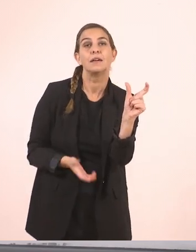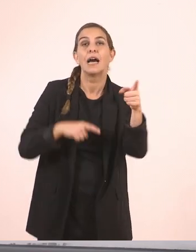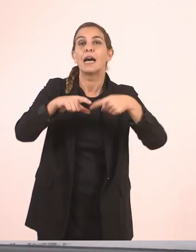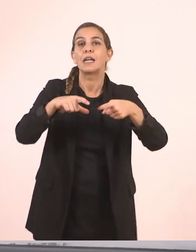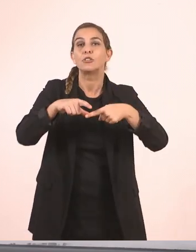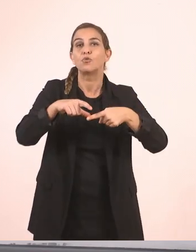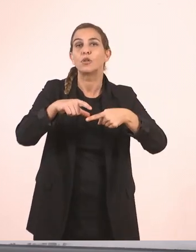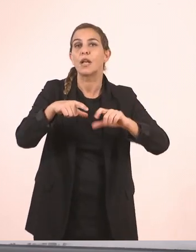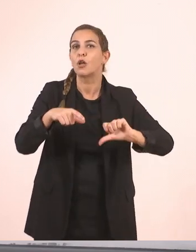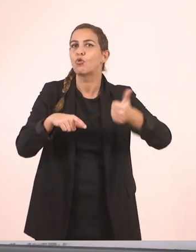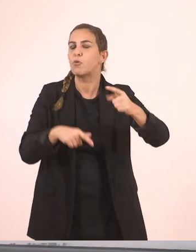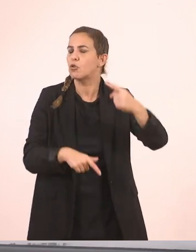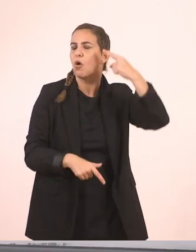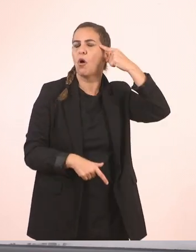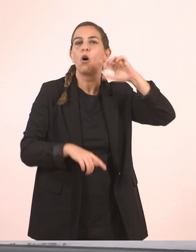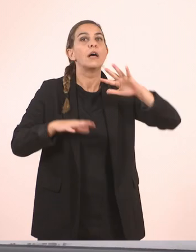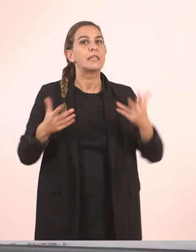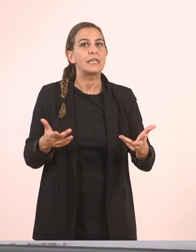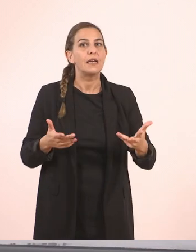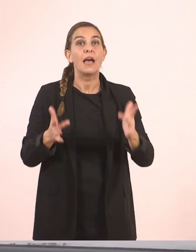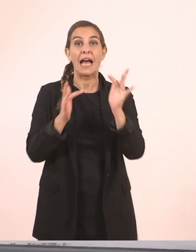Ότι ο Κύριός μας, ο Χριστός, ήρθε στη Γη